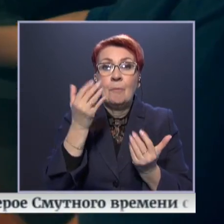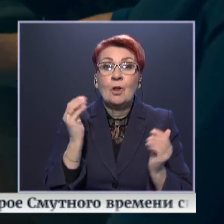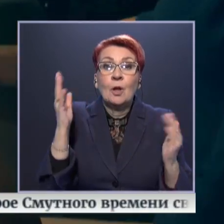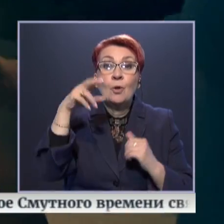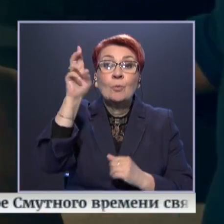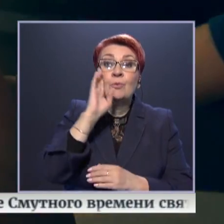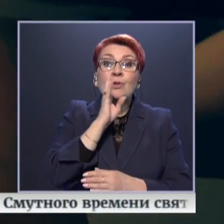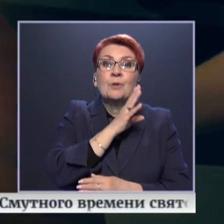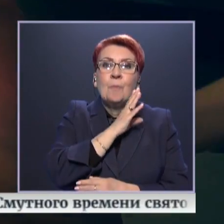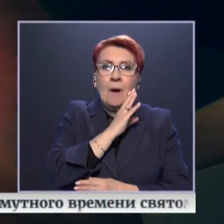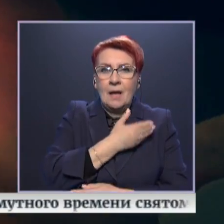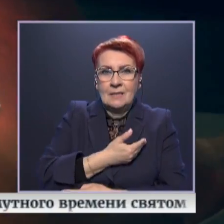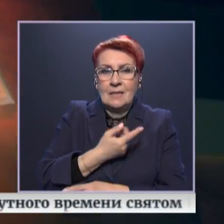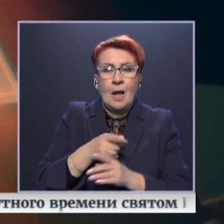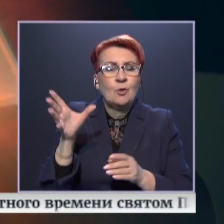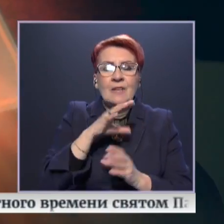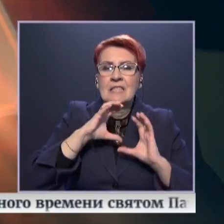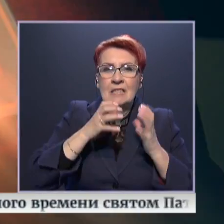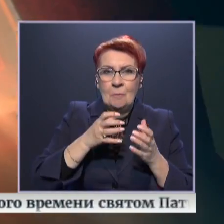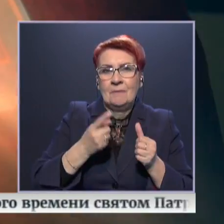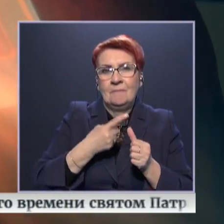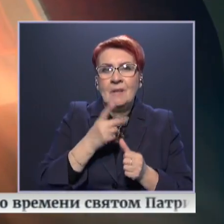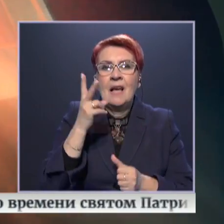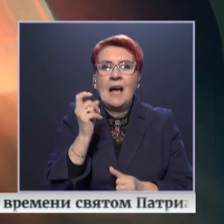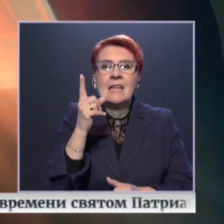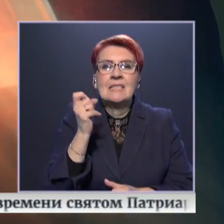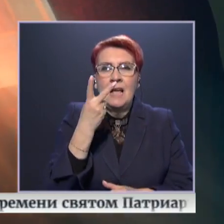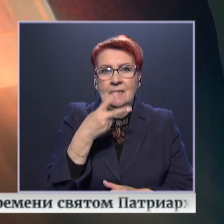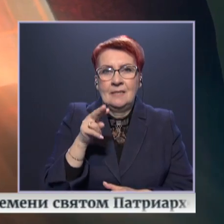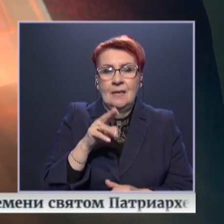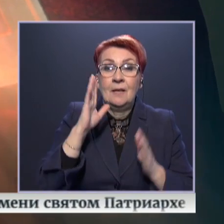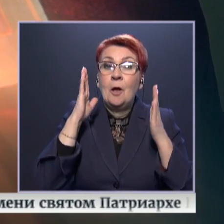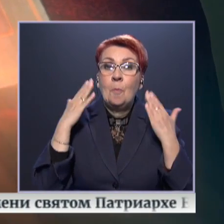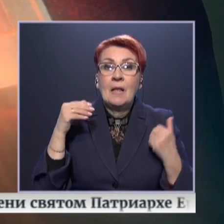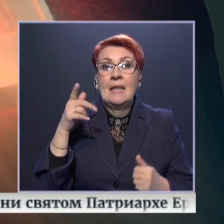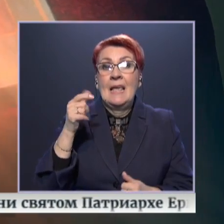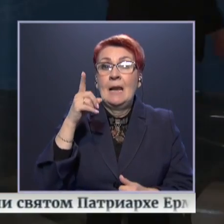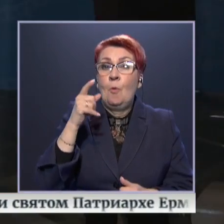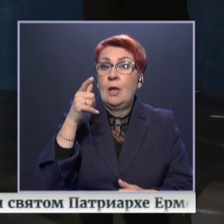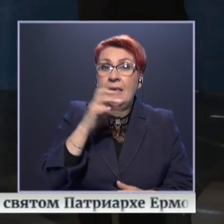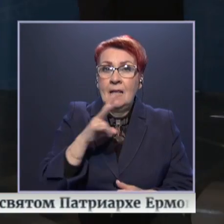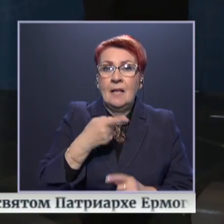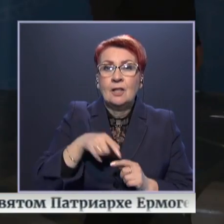Матери которую весь мир стал называть Казанской домодедович это человек который был практически